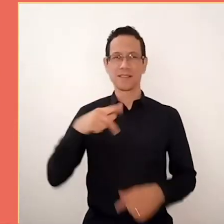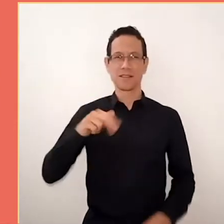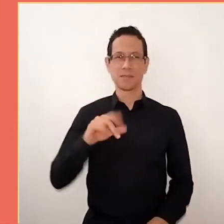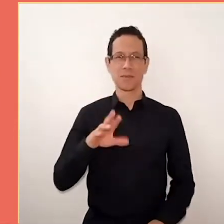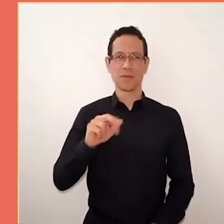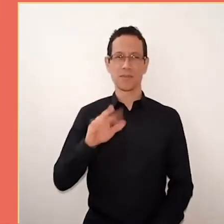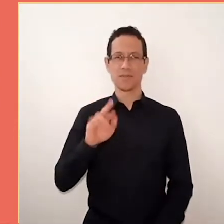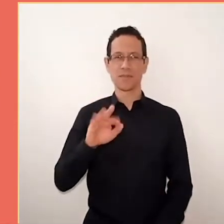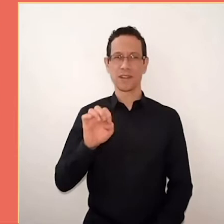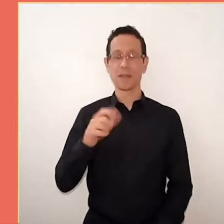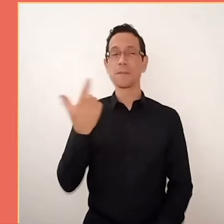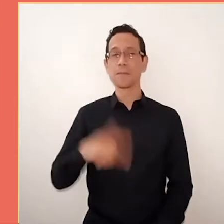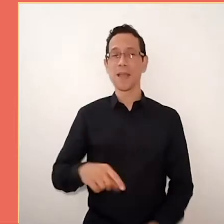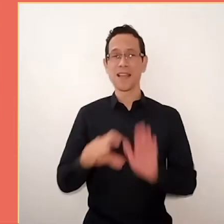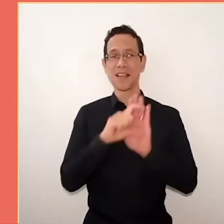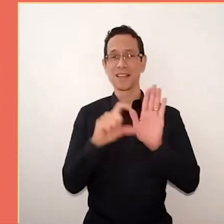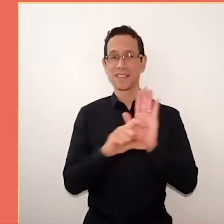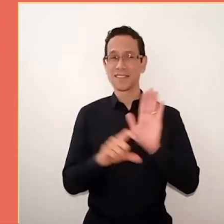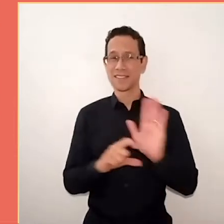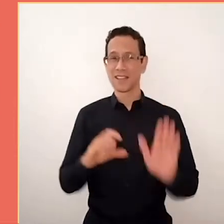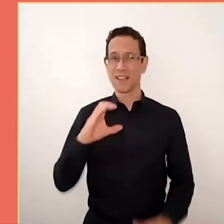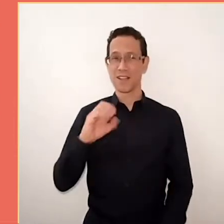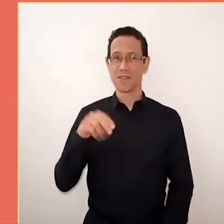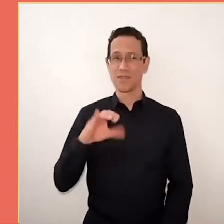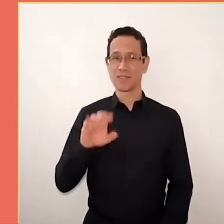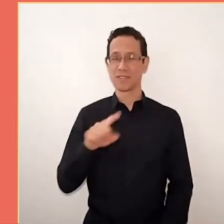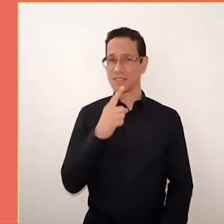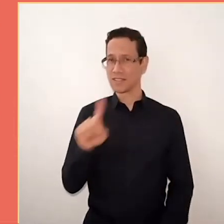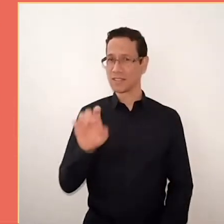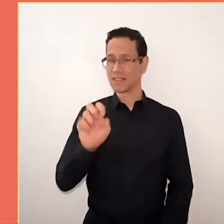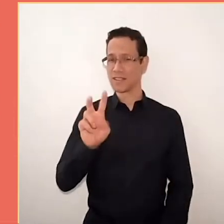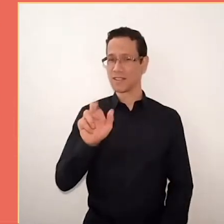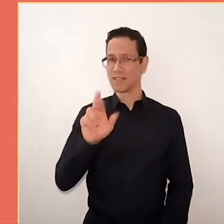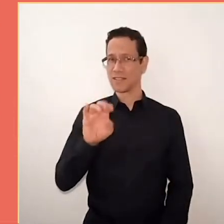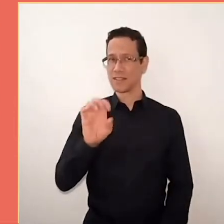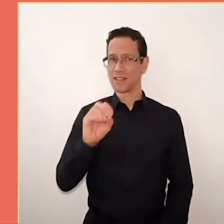desses trechos, que eu acho que a marca é como a leitura afetou esse sujeito desse trecho,